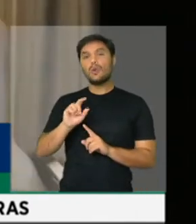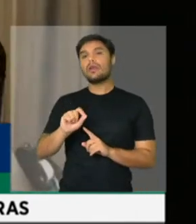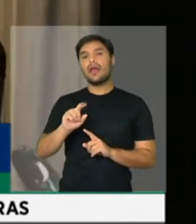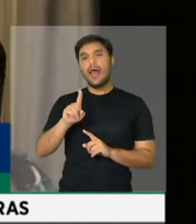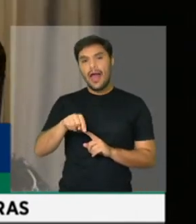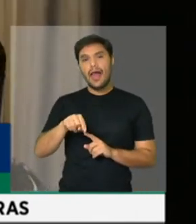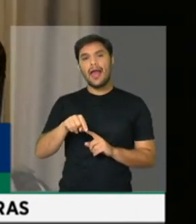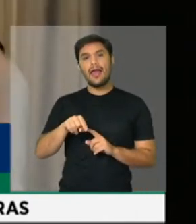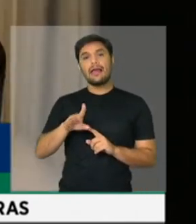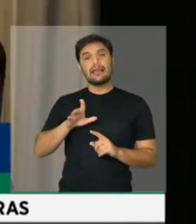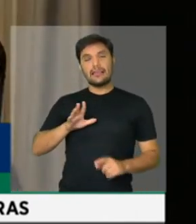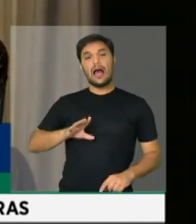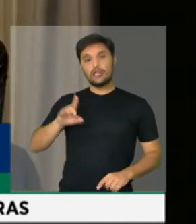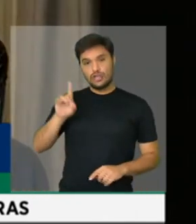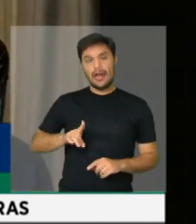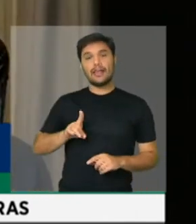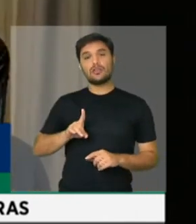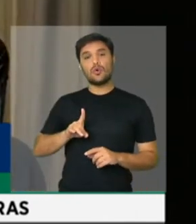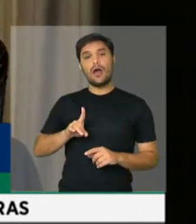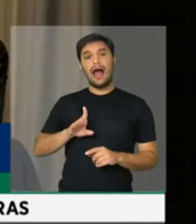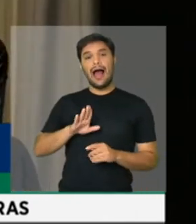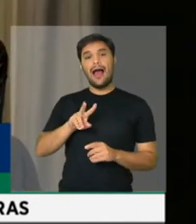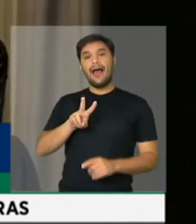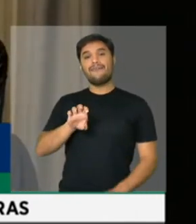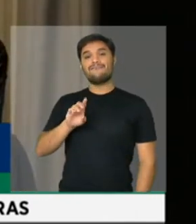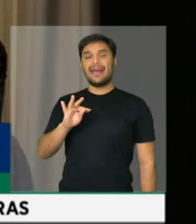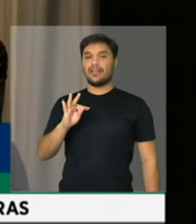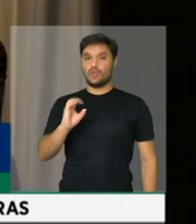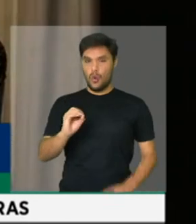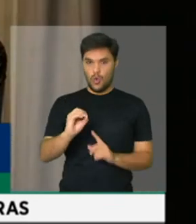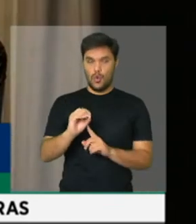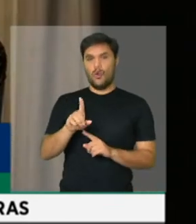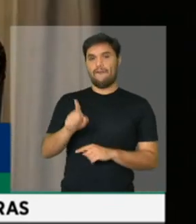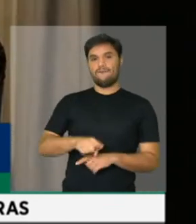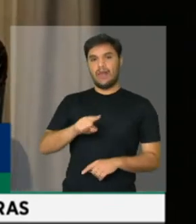CAPITALIZAÇÃO... IMPLICA NO SEGUINTE... O GOVERNO VAI CONTINUAR COM AÇÕES HONORÁ